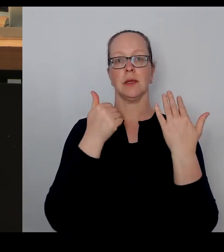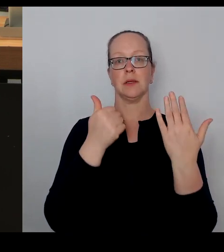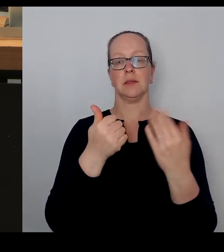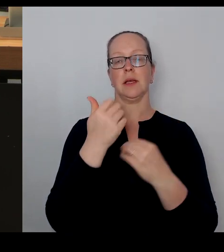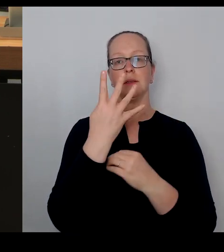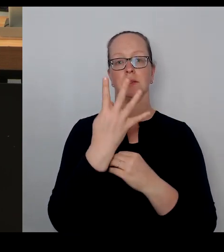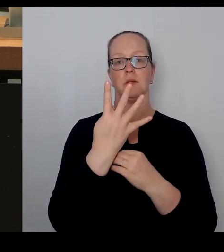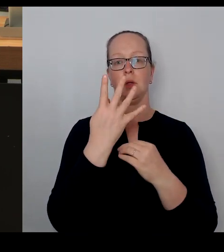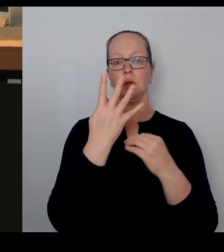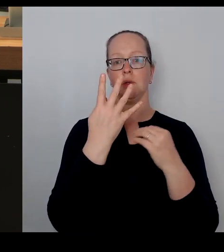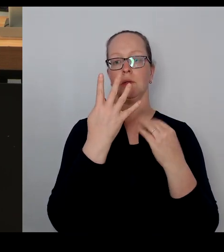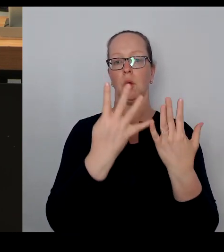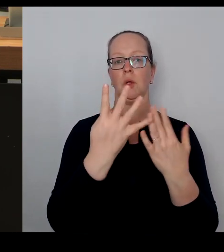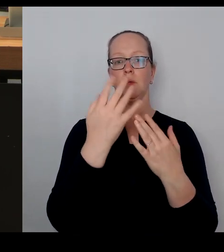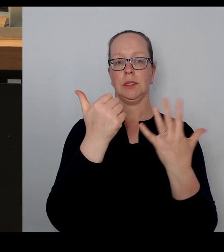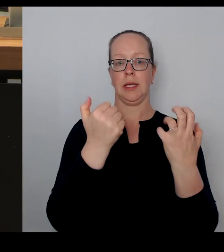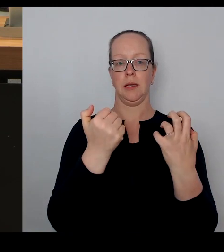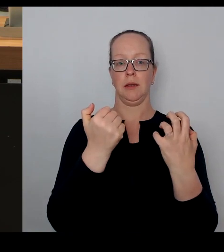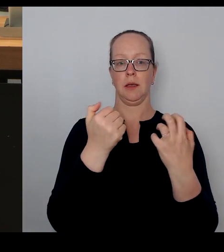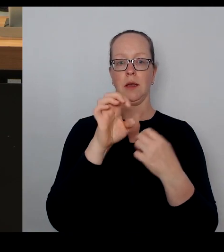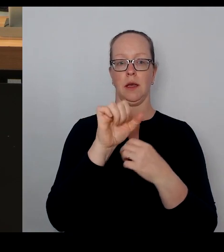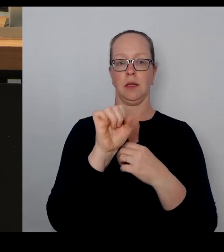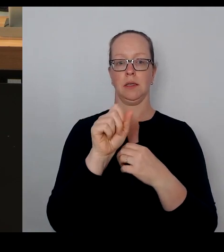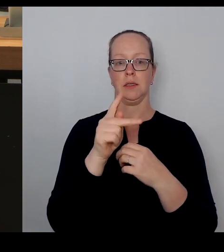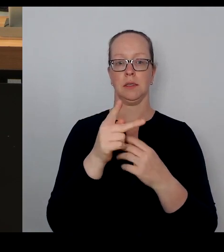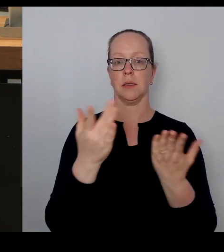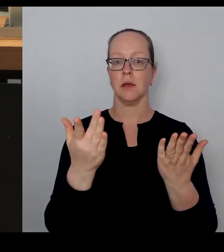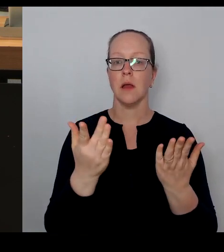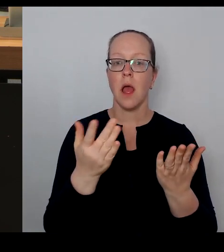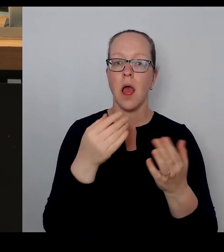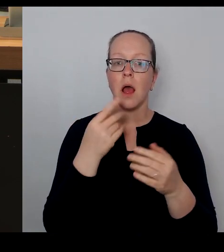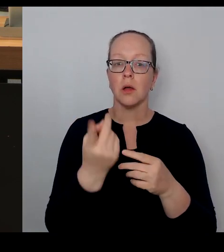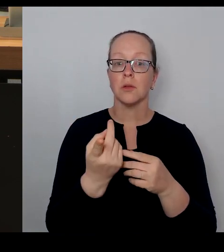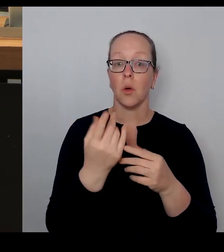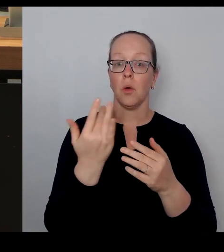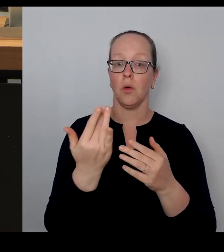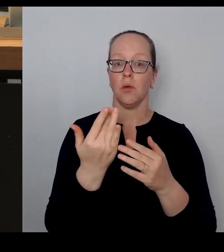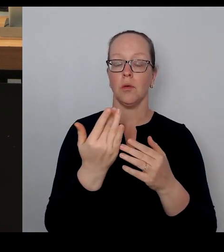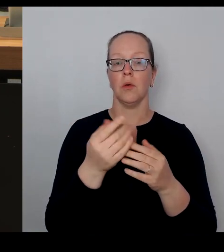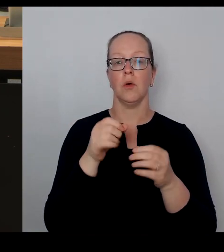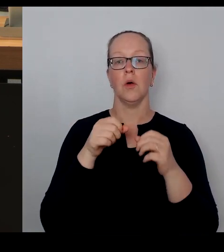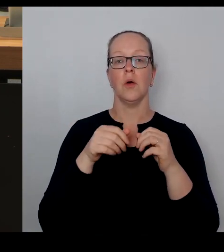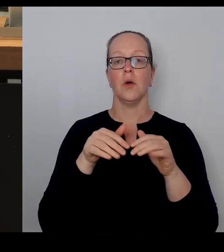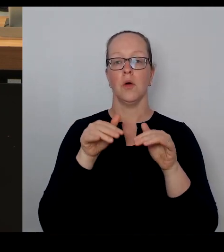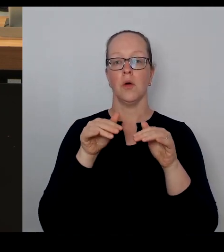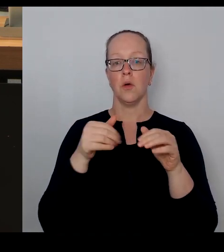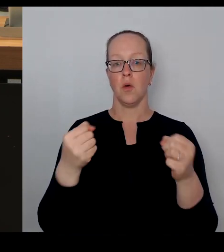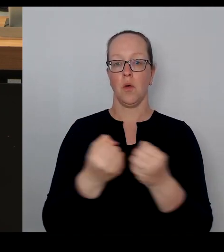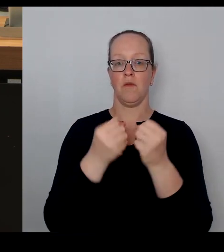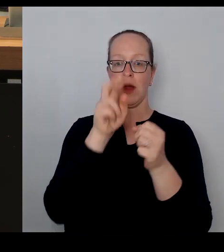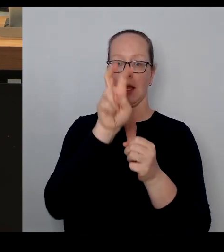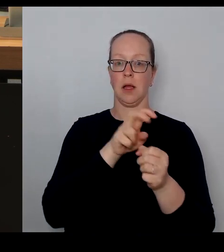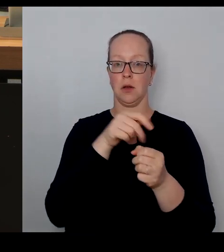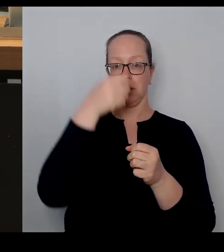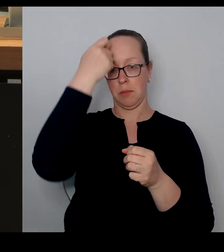dem eigentlichen Takt an. Der Takt wurde gekürzt, obwohl vorher öffentlich versprochen wurde, es gebe keine Einschränkungen bei